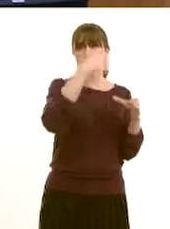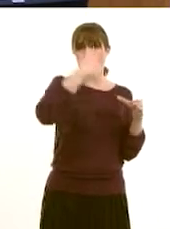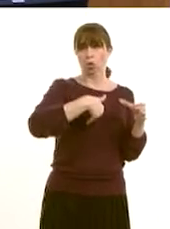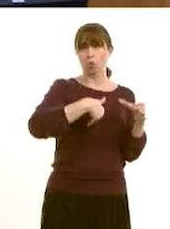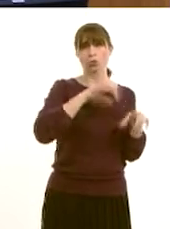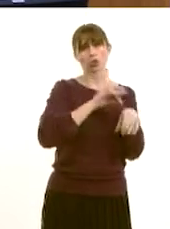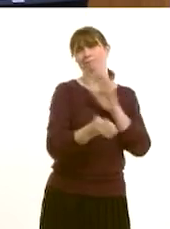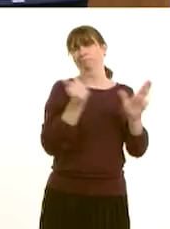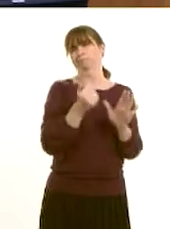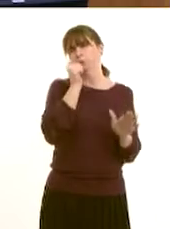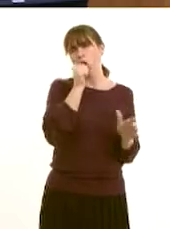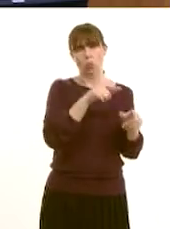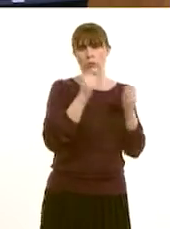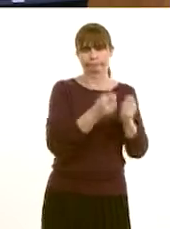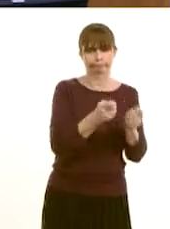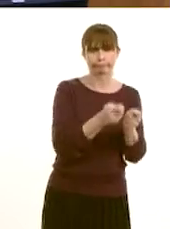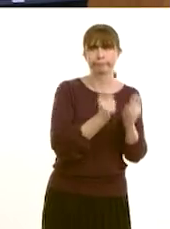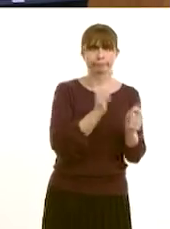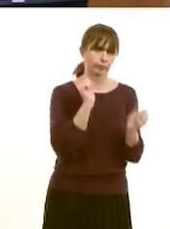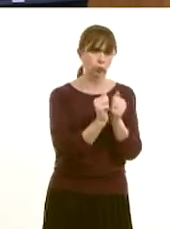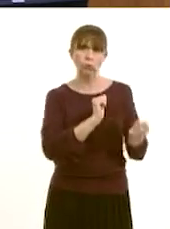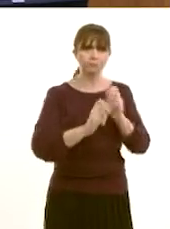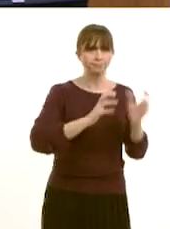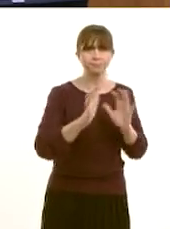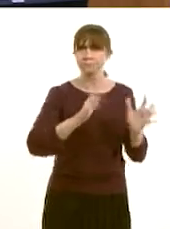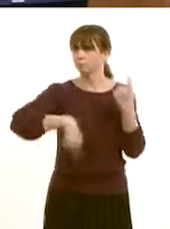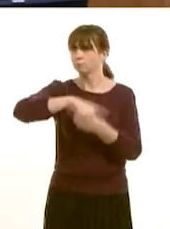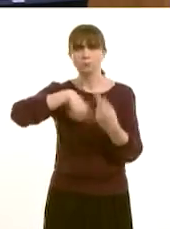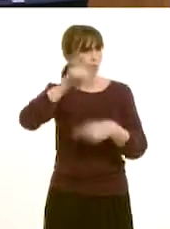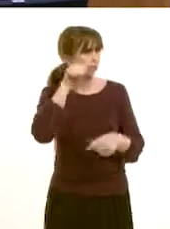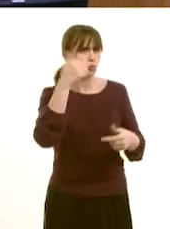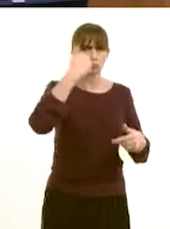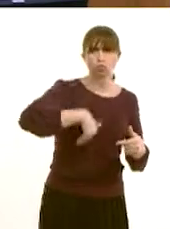Carwyn Jones: Ond, wrth gwrs, un oír pethau syín effeithio pobl, weithiau, gyda strÙc